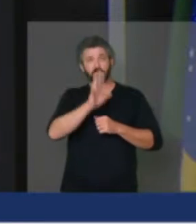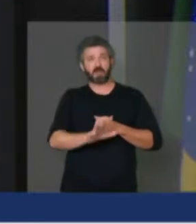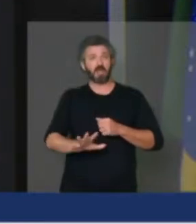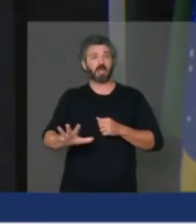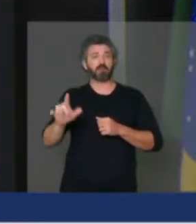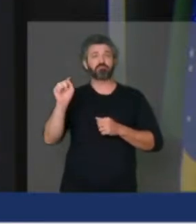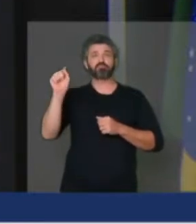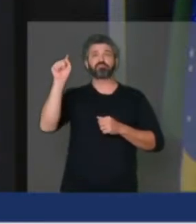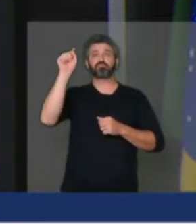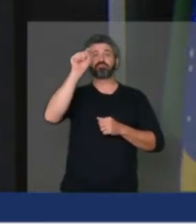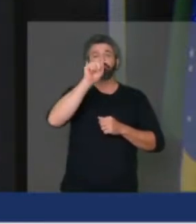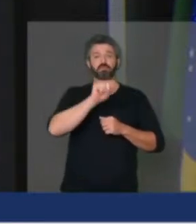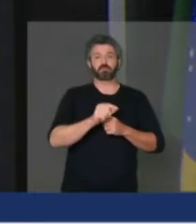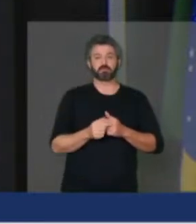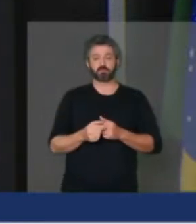O PAÍS QUERENDO MAIS RECURSOS